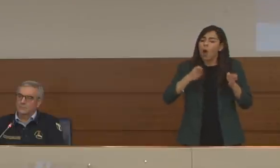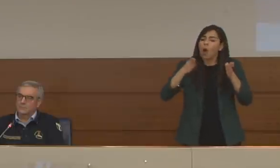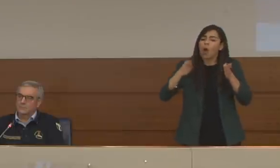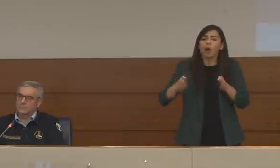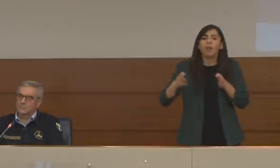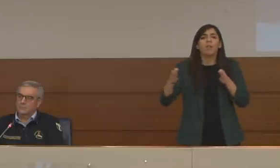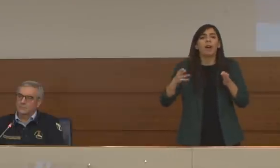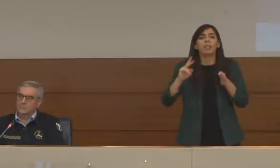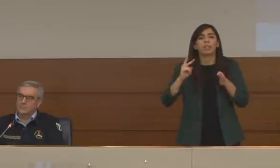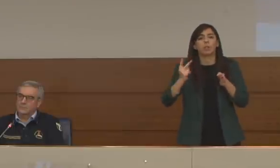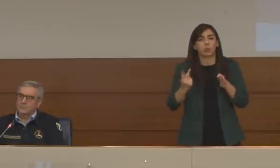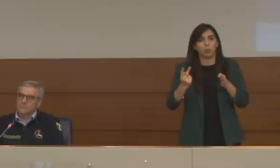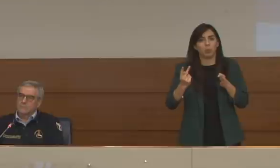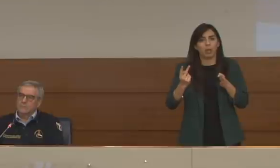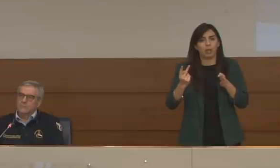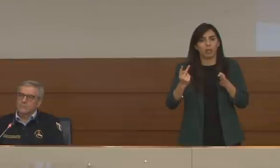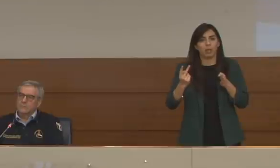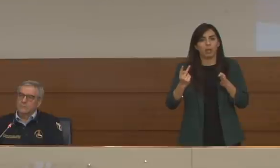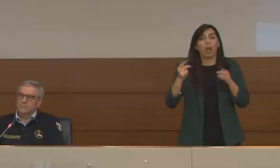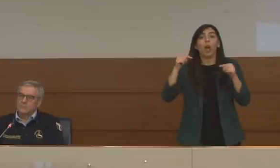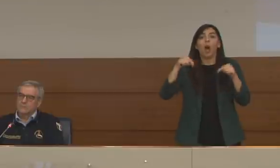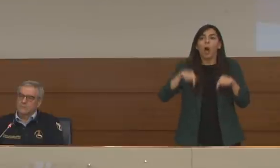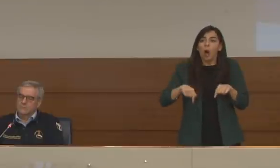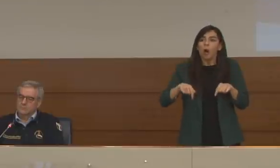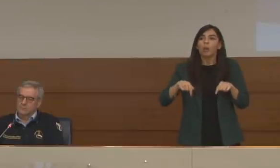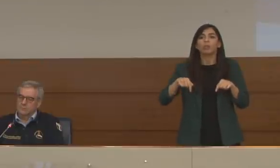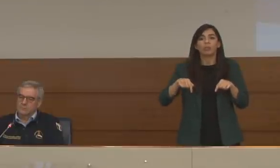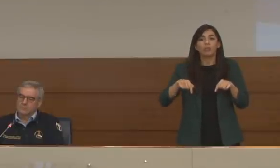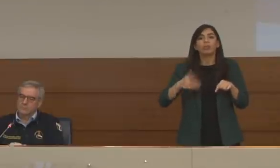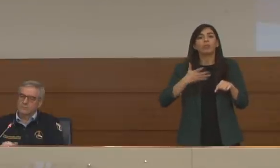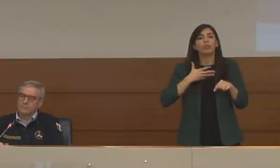Oggi anche da più parti si chiede se